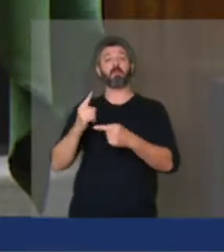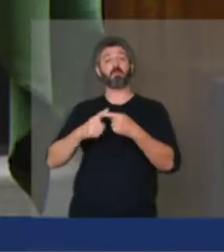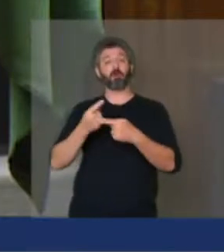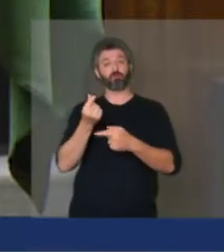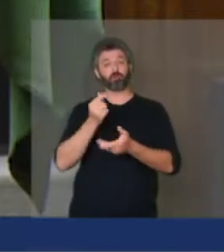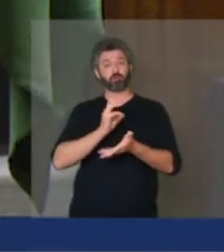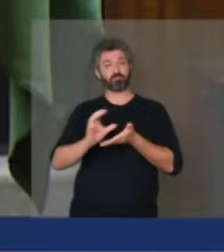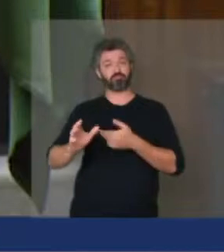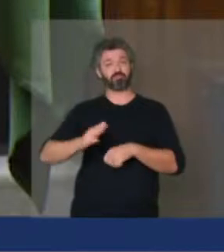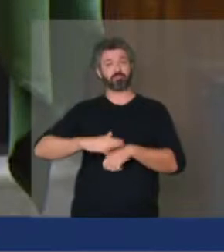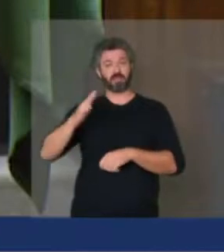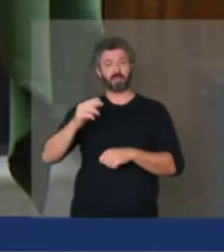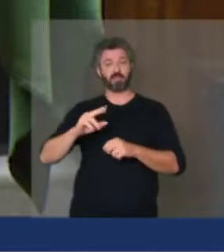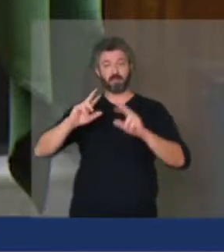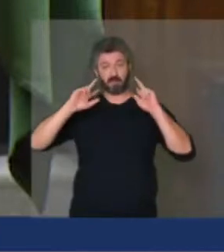PISA. RECONHECER QUE NÓS SOMOS FRUTO DESTE CHÃO ONDE